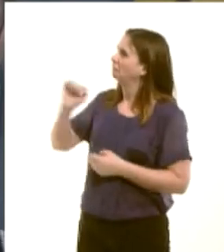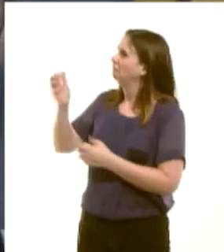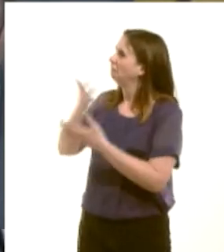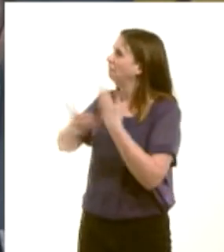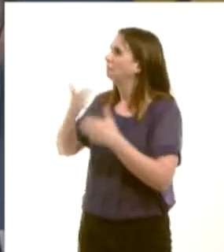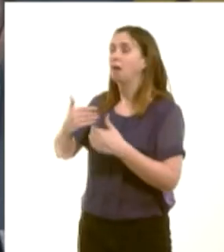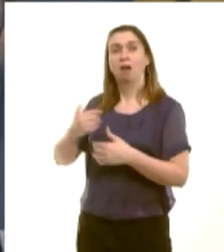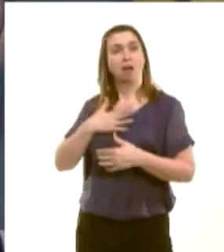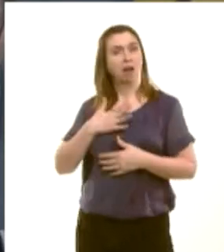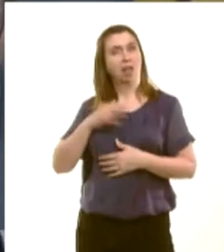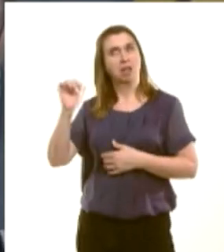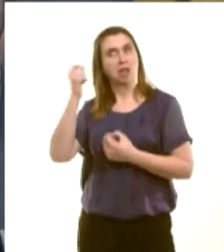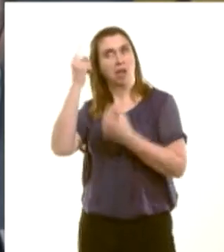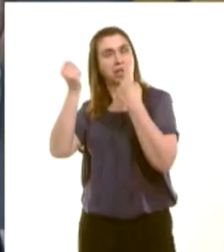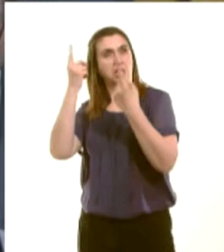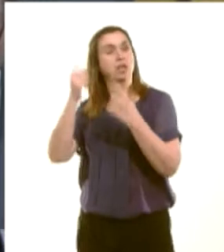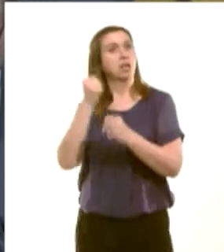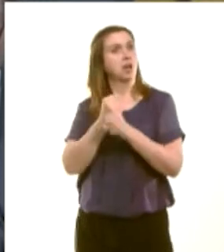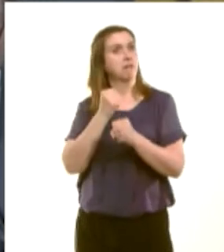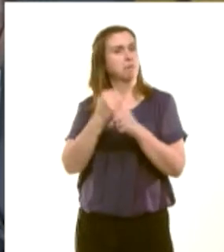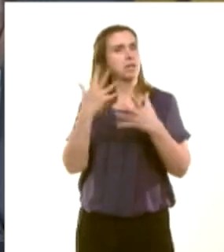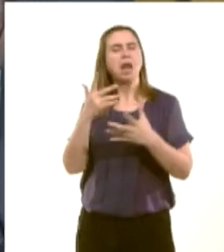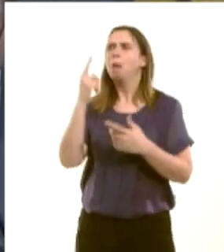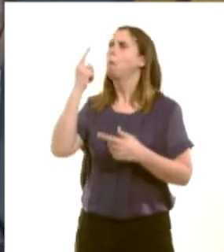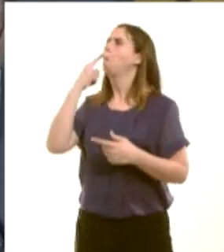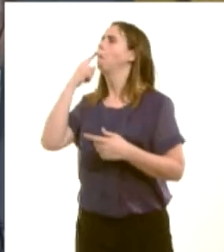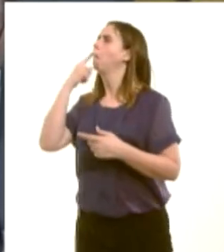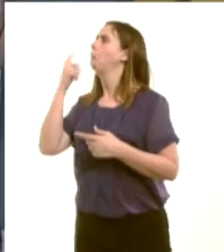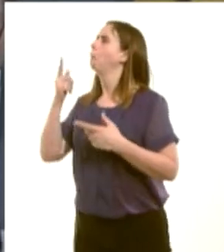ar hyn o bryd yn y cyd-destun hwn. Simon Thomas: Un peth gwnaeth fy nharo yn